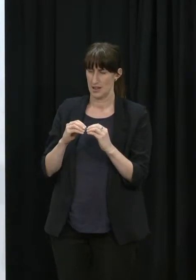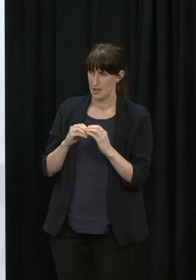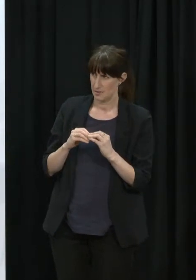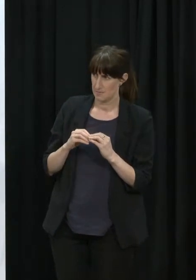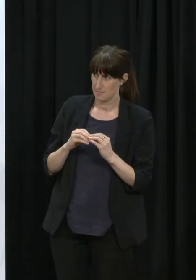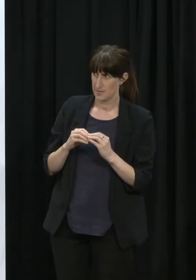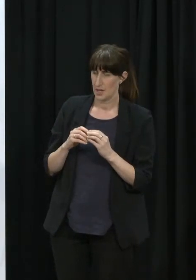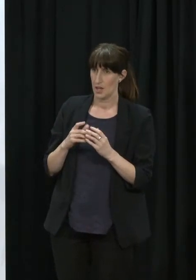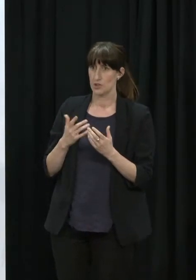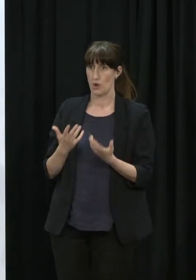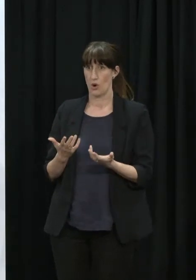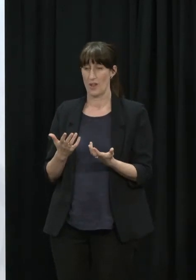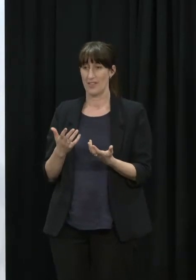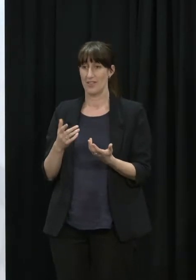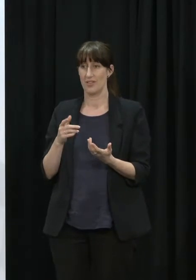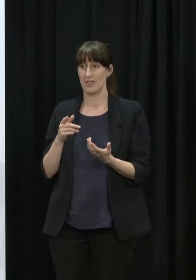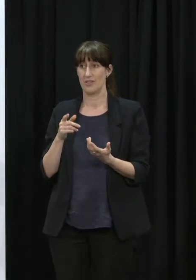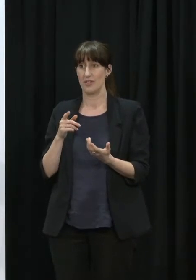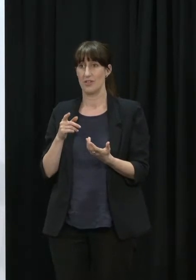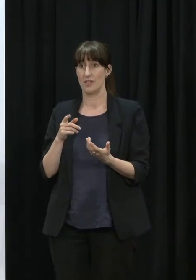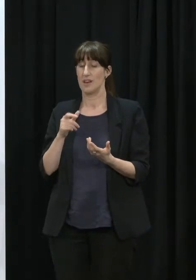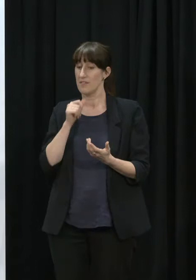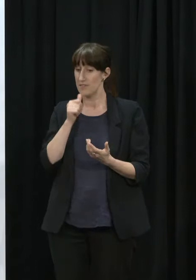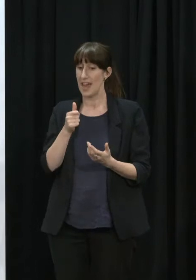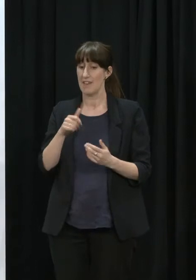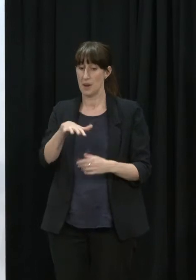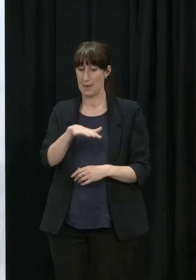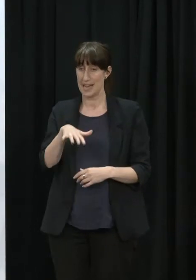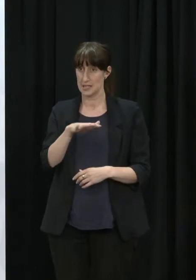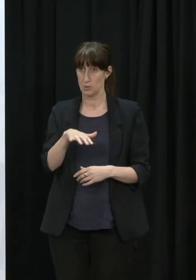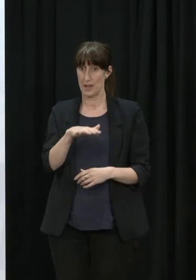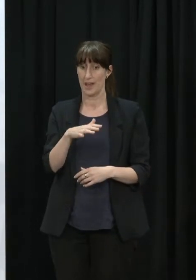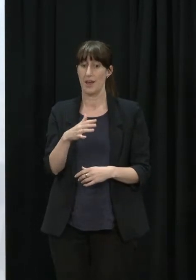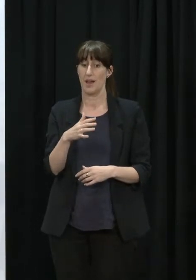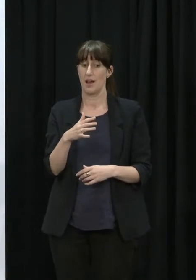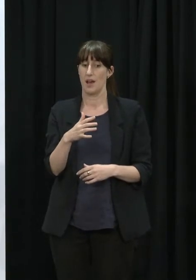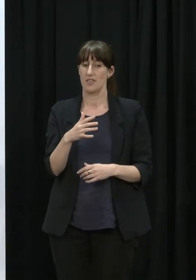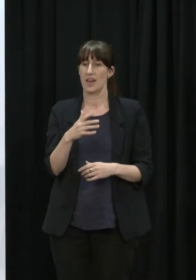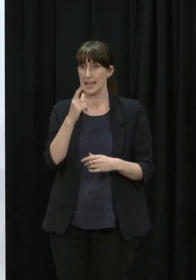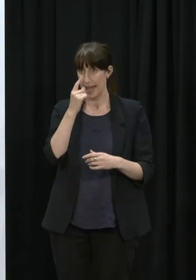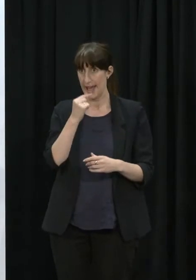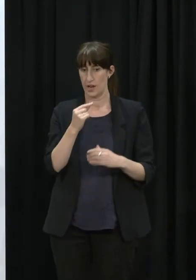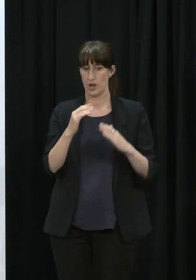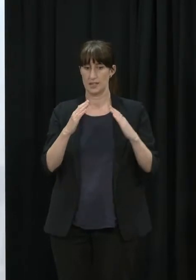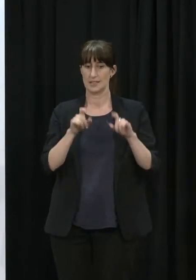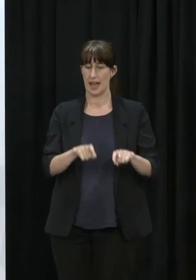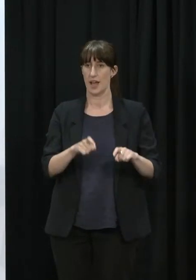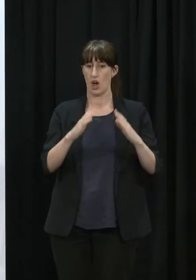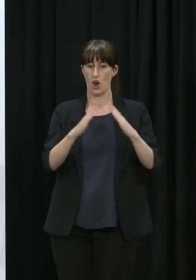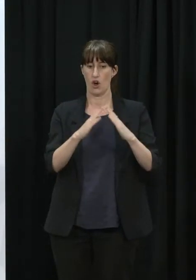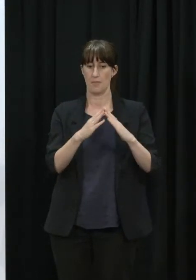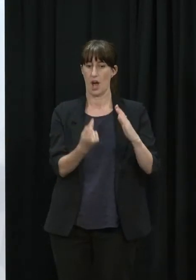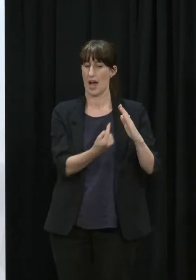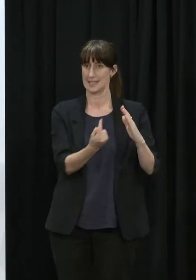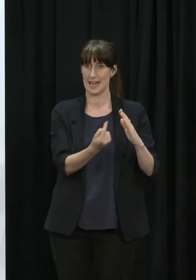ka taea e ratou te haere mai me te kore e uru ki te MiQ? Kei te tumanako matou mo te mutunga o Hui-tanguru ko tera